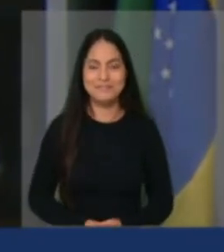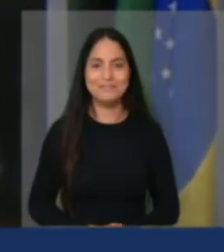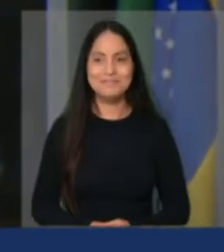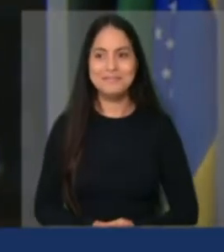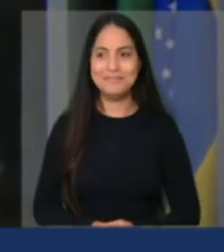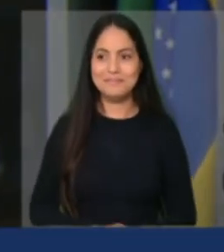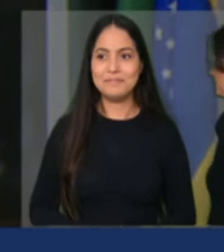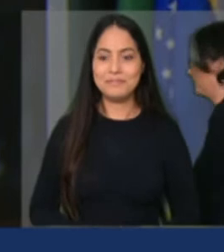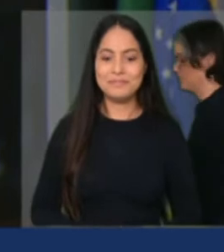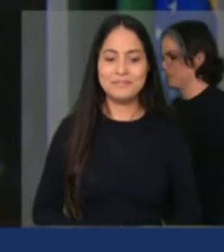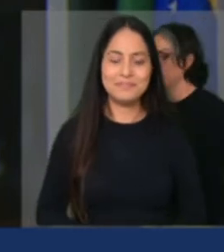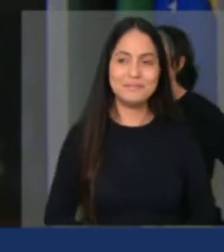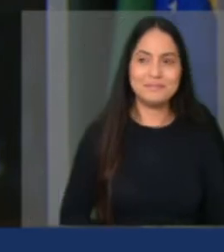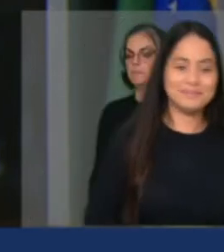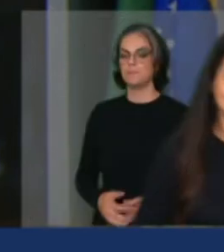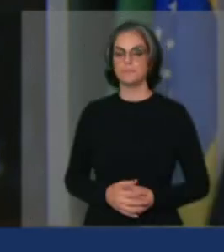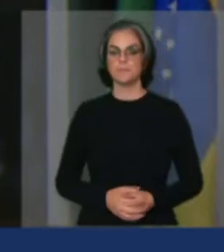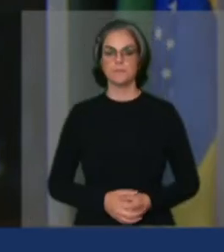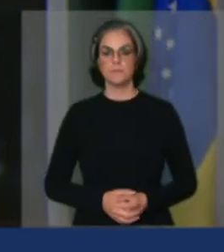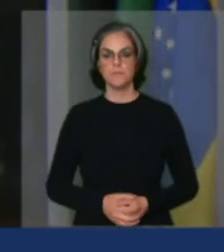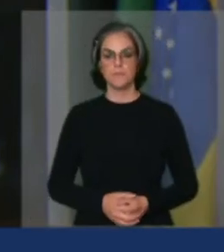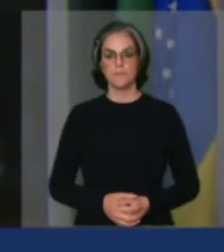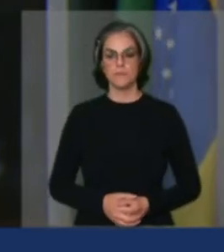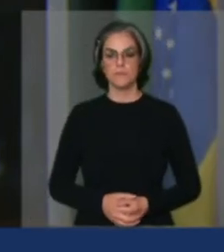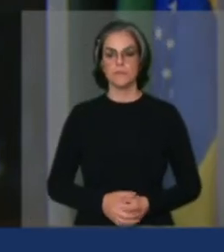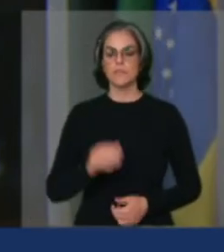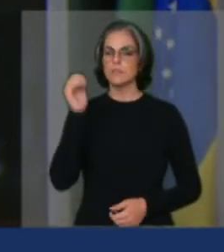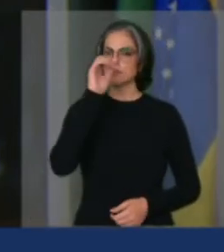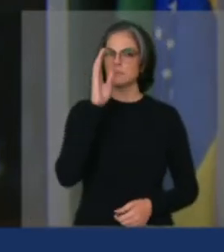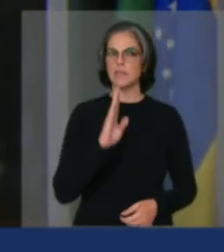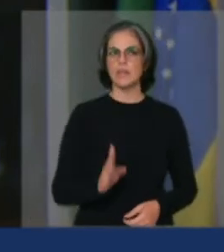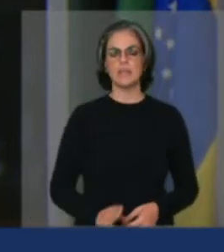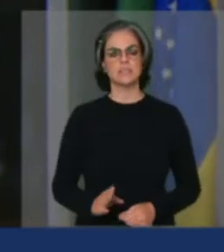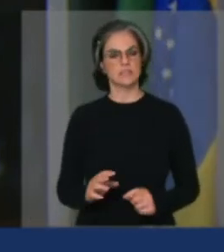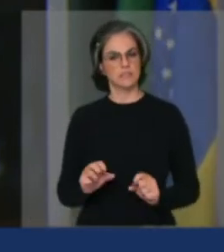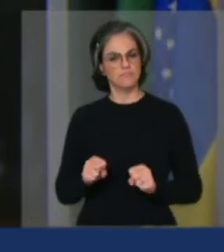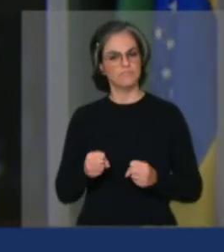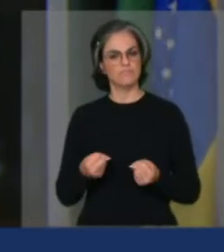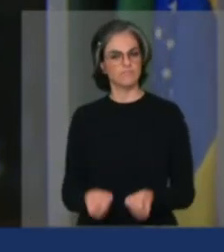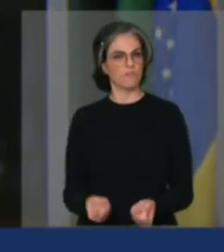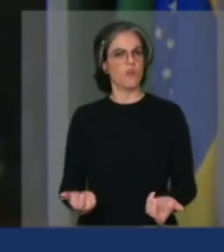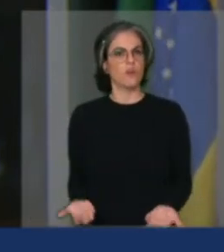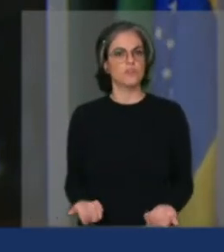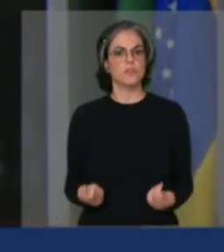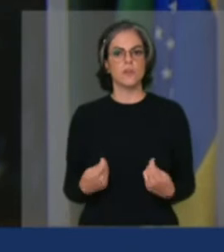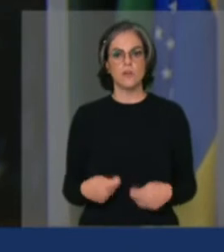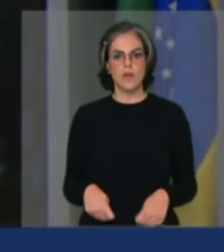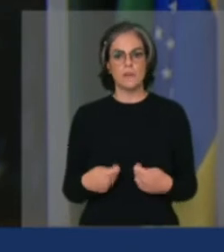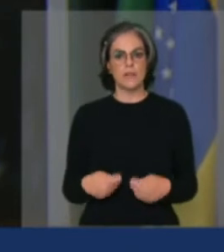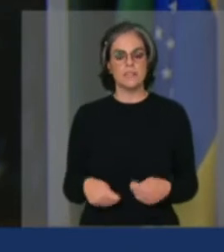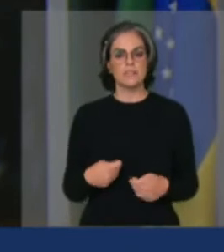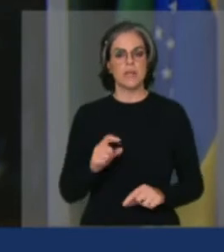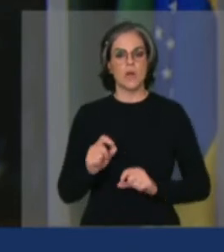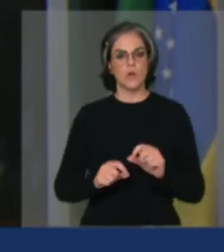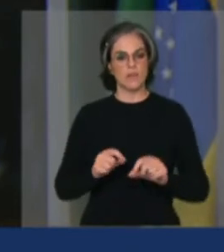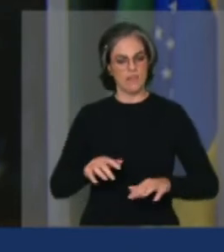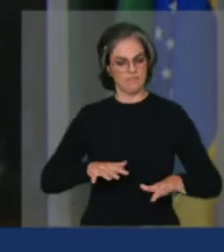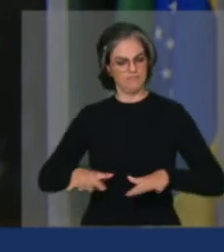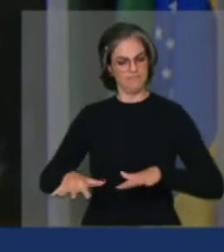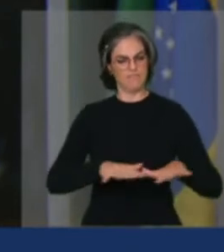VISITAR AS TROPAS DE EMPREGO ESTRATÉGICO PARA QUE CARNICEIROS DA NAÇÃO COMEÇASSEM A FICAR AGITADOS.